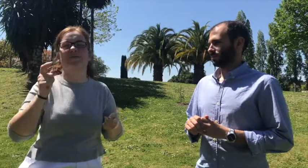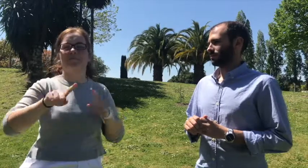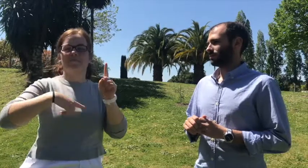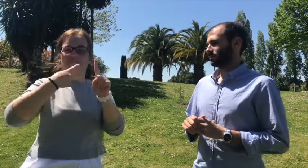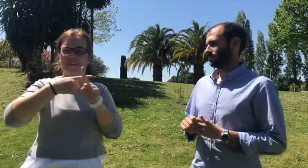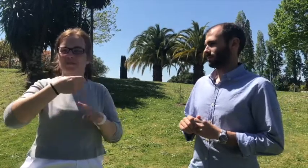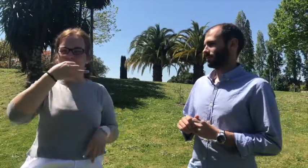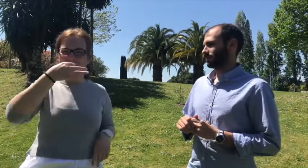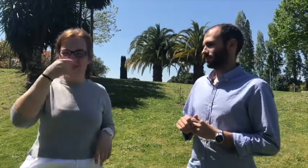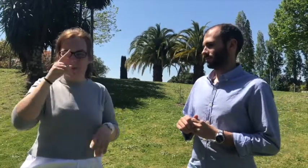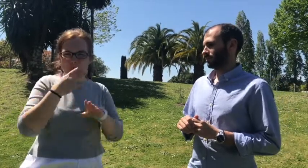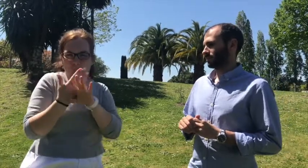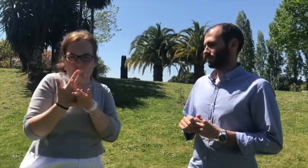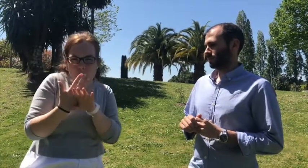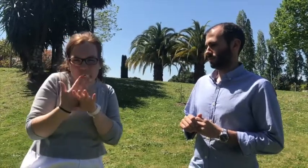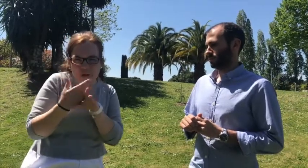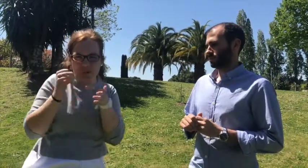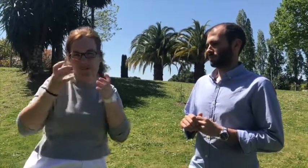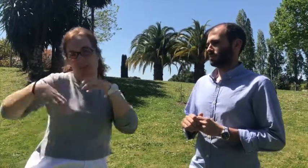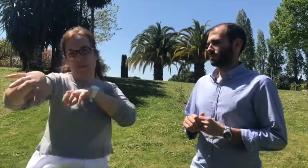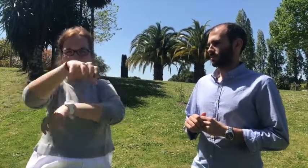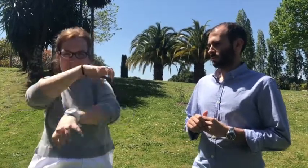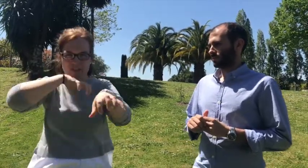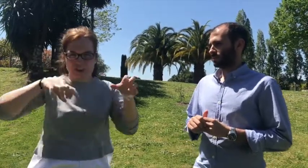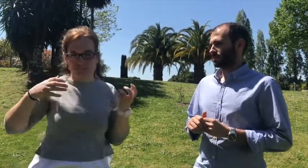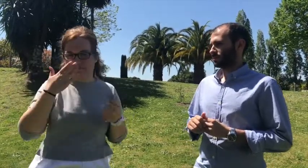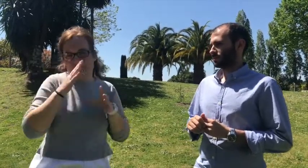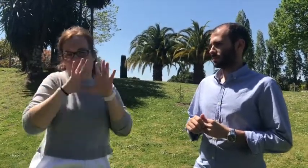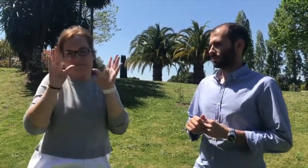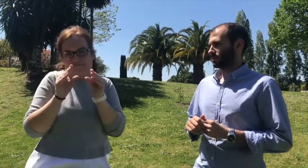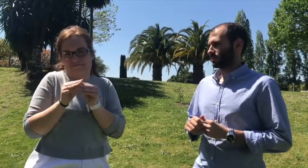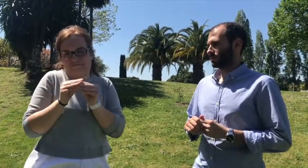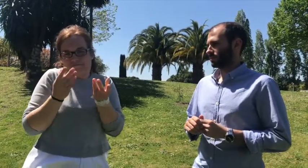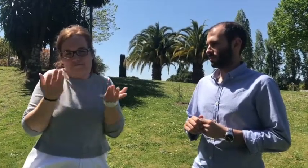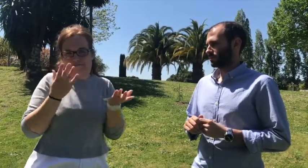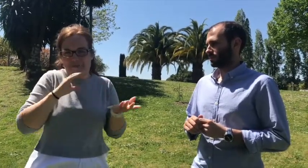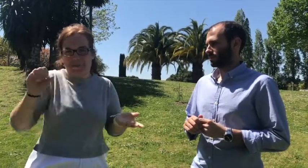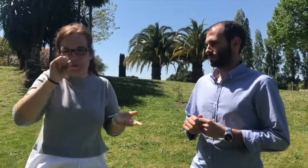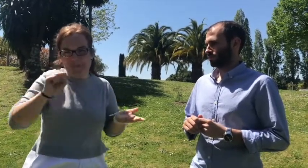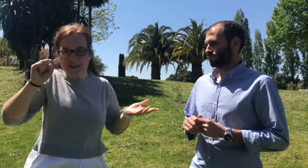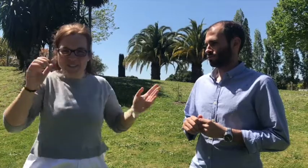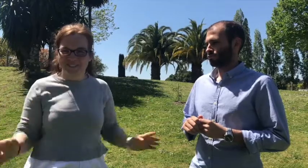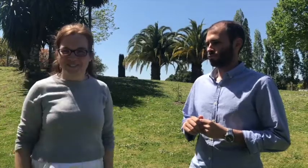Por la tarde se organizaron distintas dinámicas grupales y ha sido fantástico.